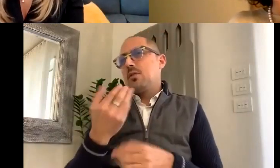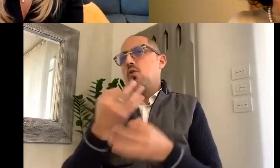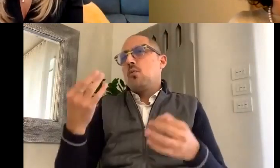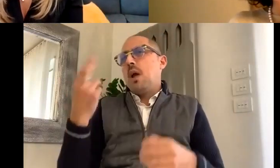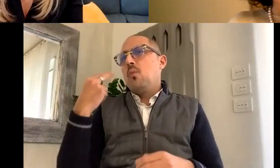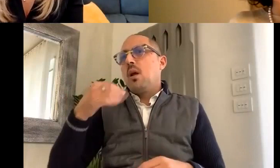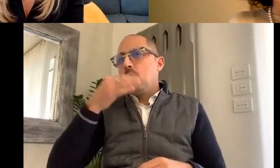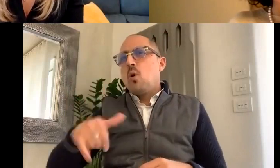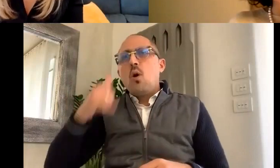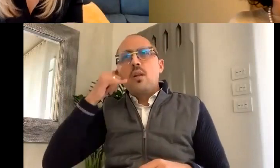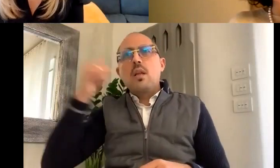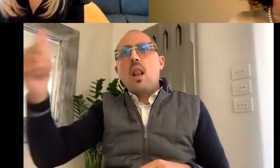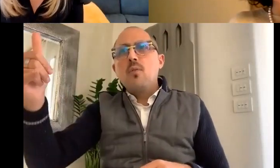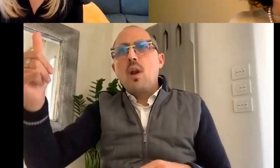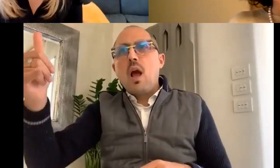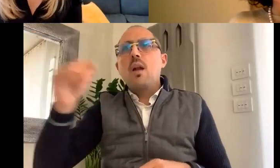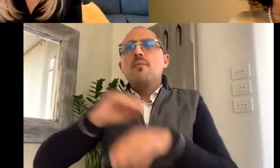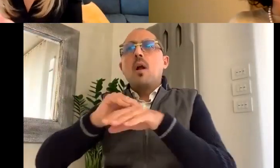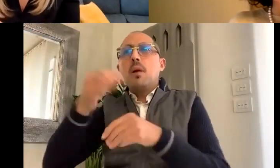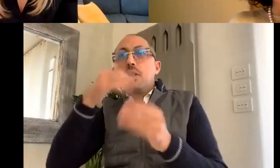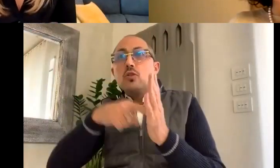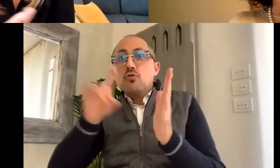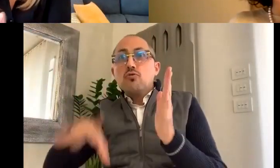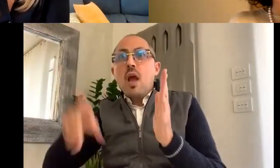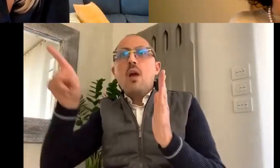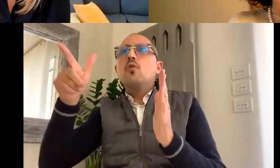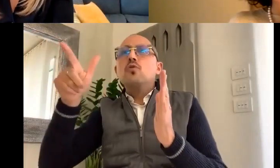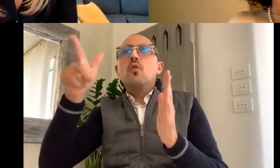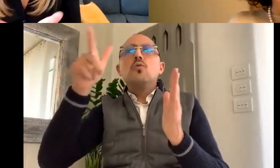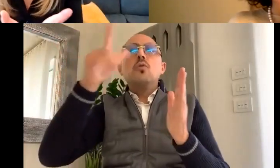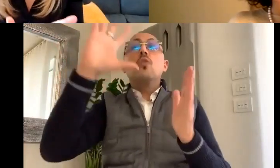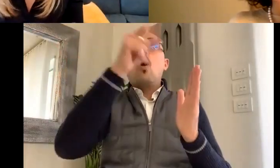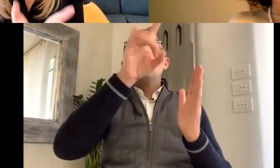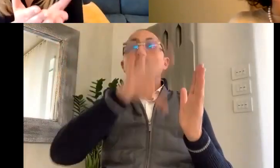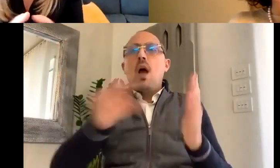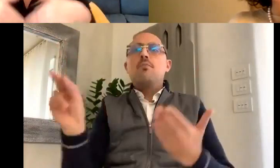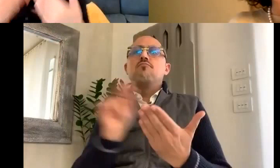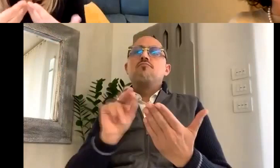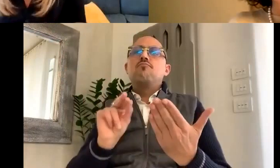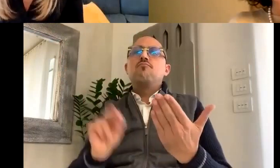in quella farmacia non ce l'hanno si deve recare in un'altra farmacia e rifare la fila.